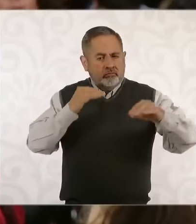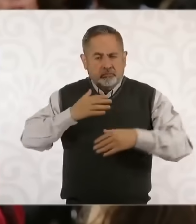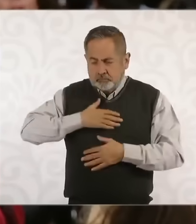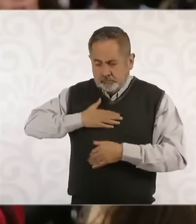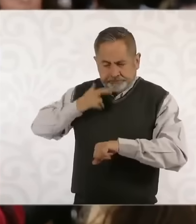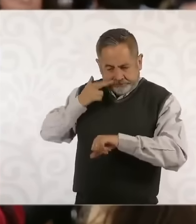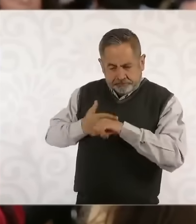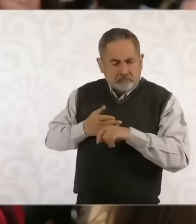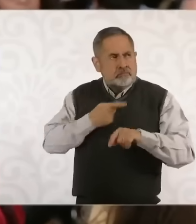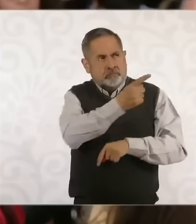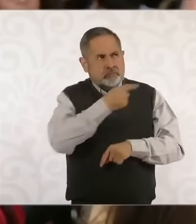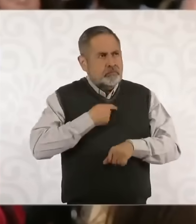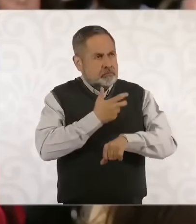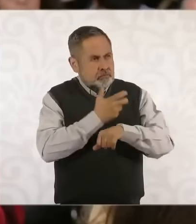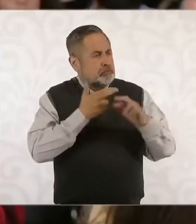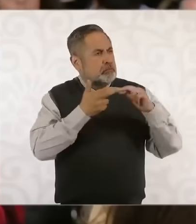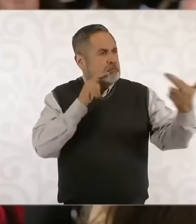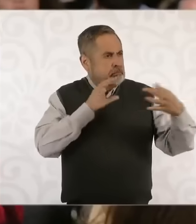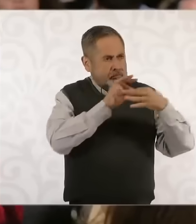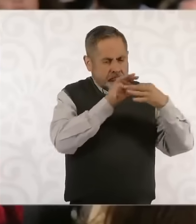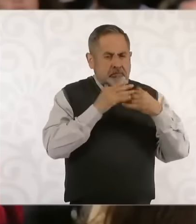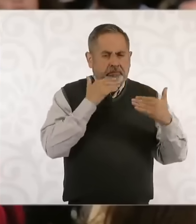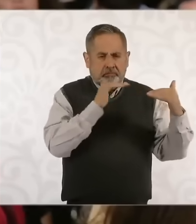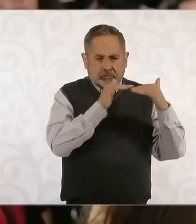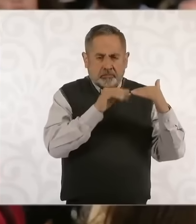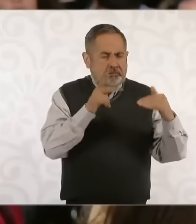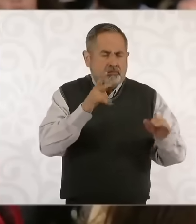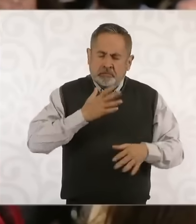para una relación con Estados Unidos, pero al mismo tiempo ser firme en las convicciones,